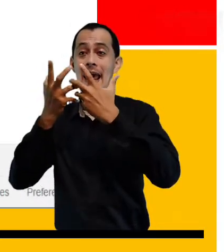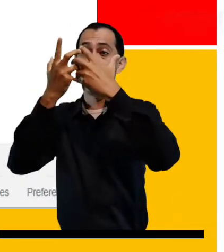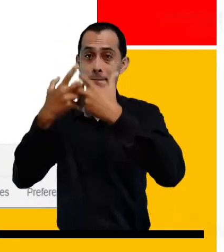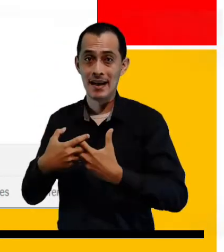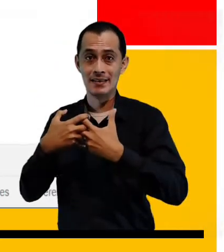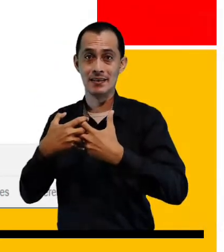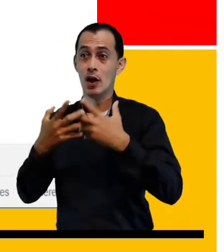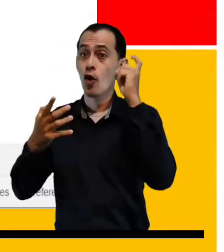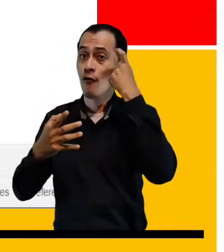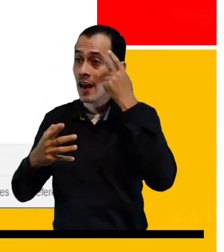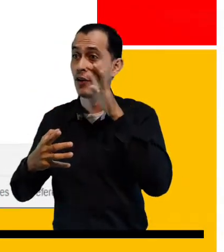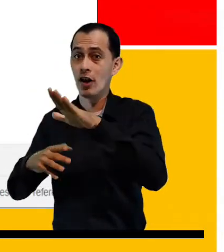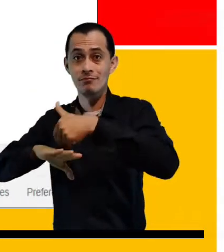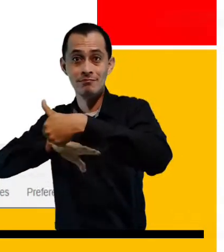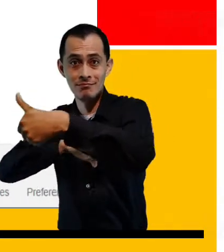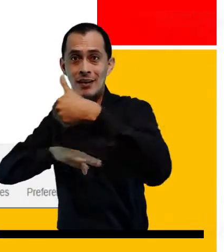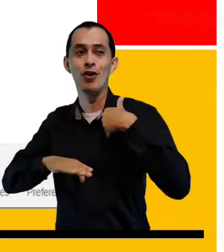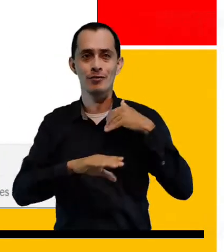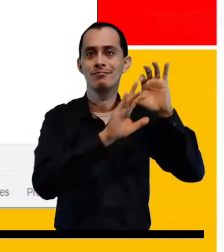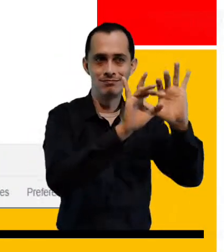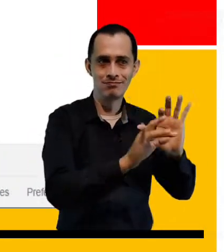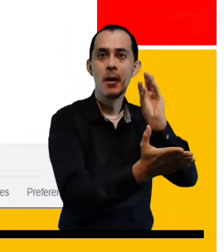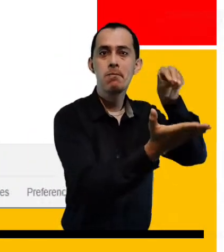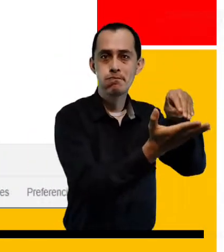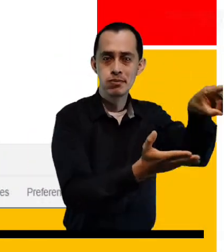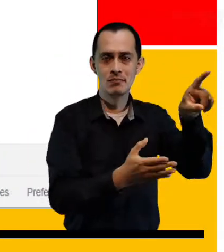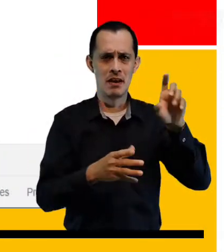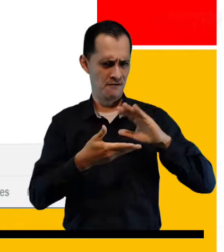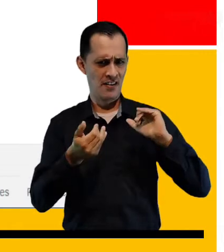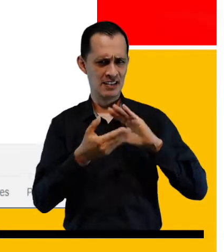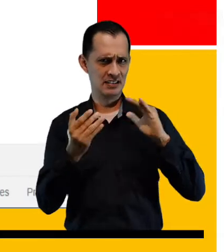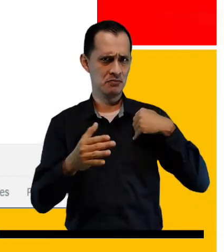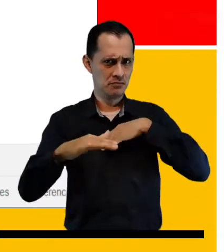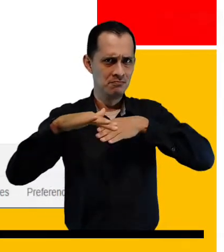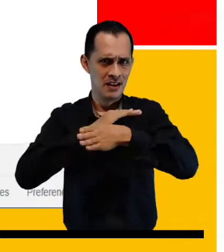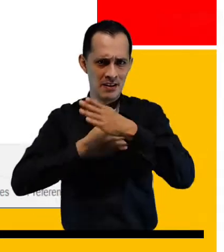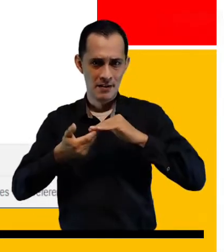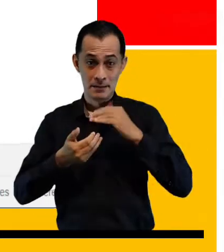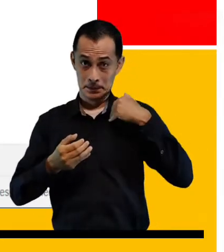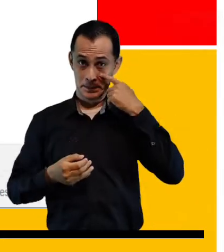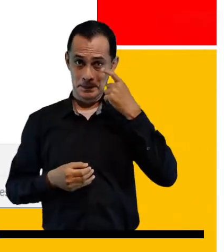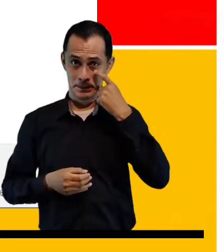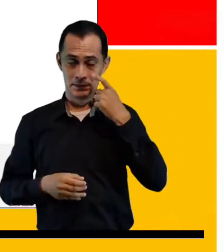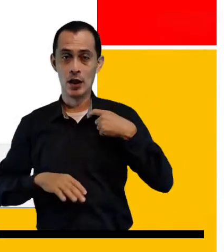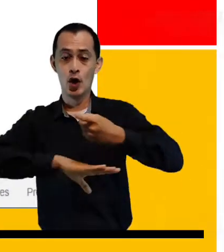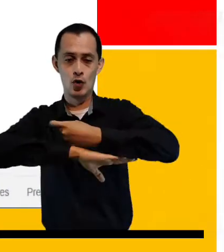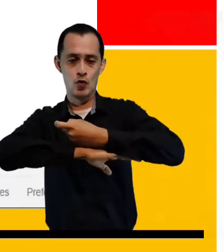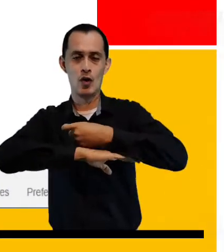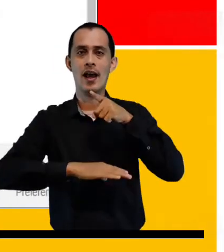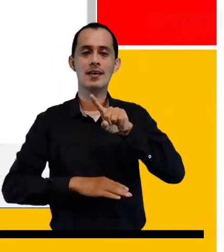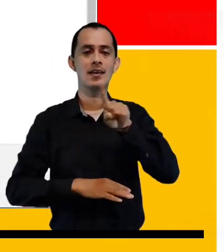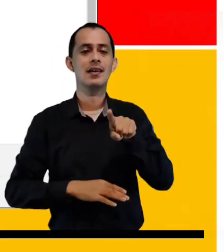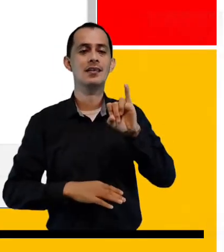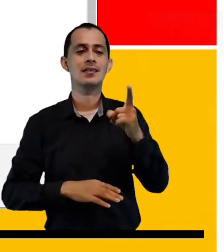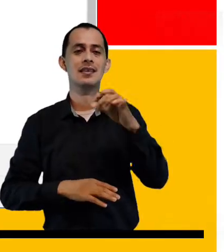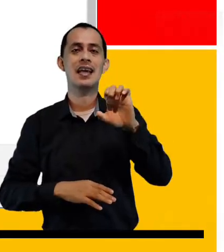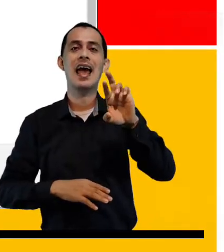es muy fácil de acceder digitaremos el nombre dentro del navegador de internet, e ingresamos en